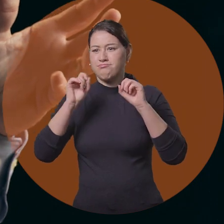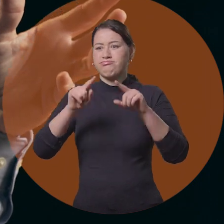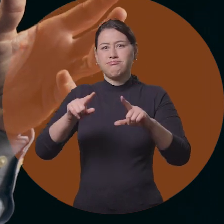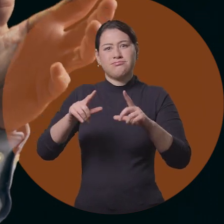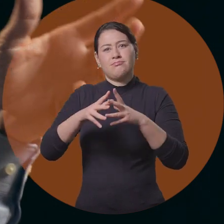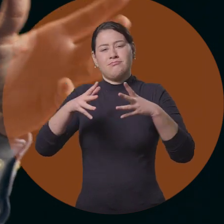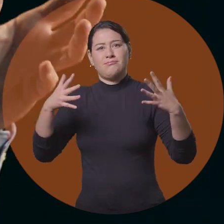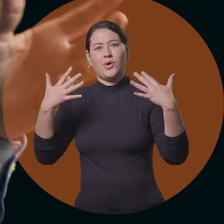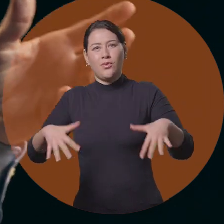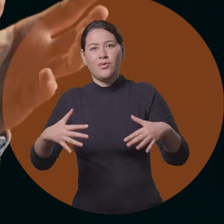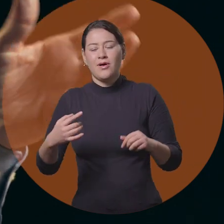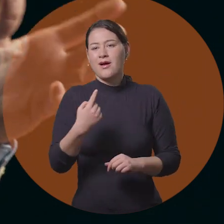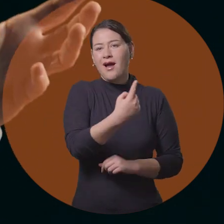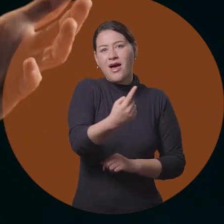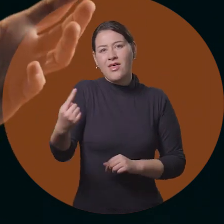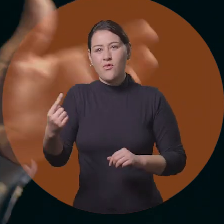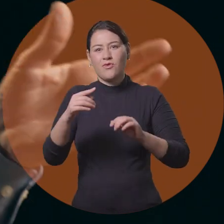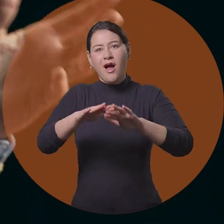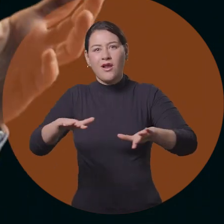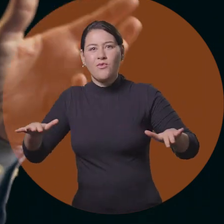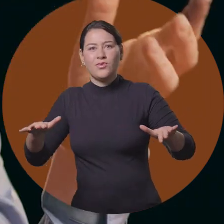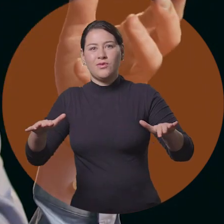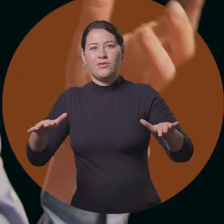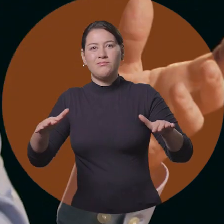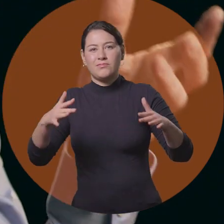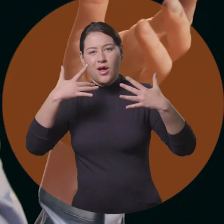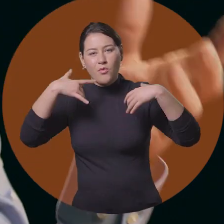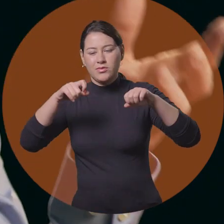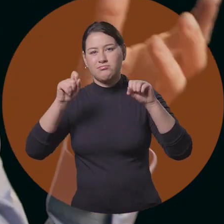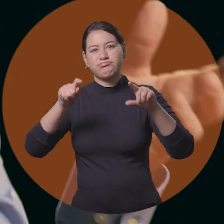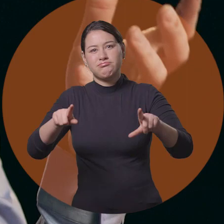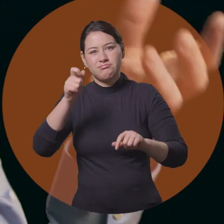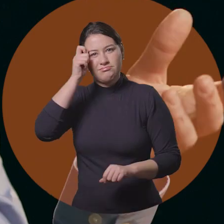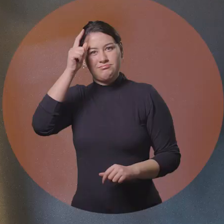si conseguimos que cada uno de esos alumnos consiga encontrar cuál es su talento.